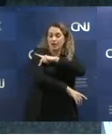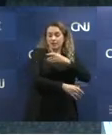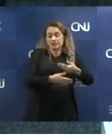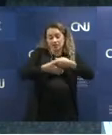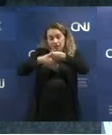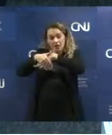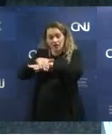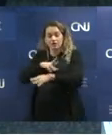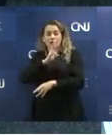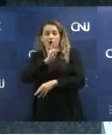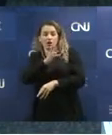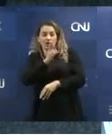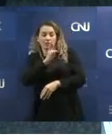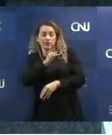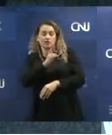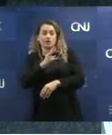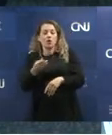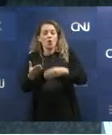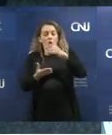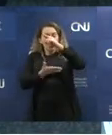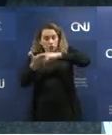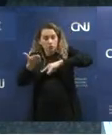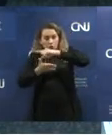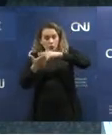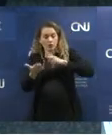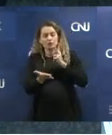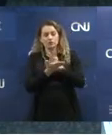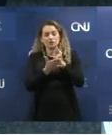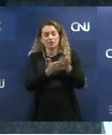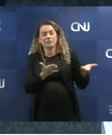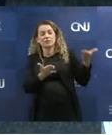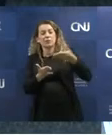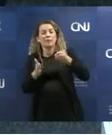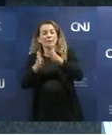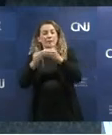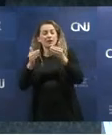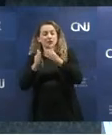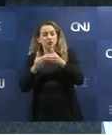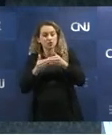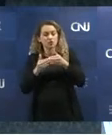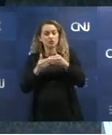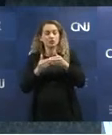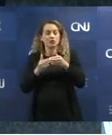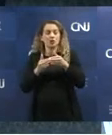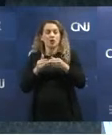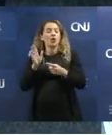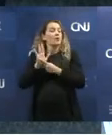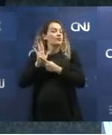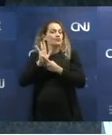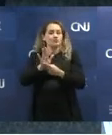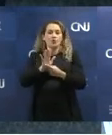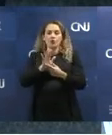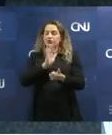da documentação constante no presente pedido de providências, não se mostra contrária à evidência dos autos.